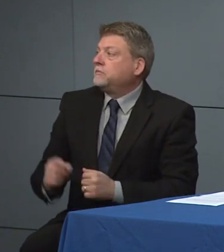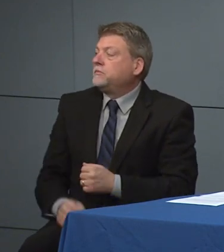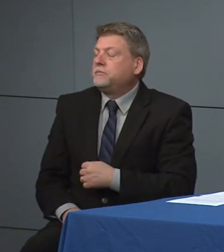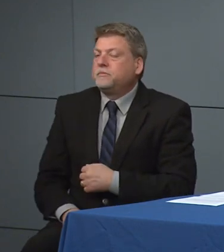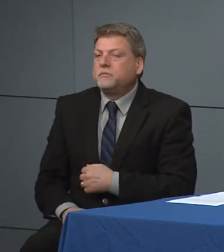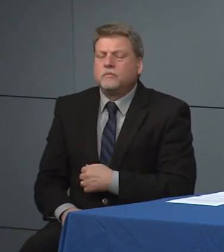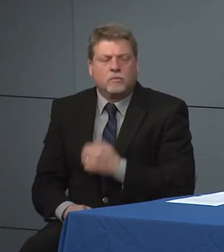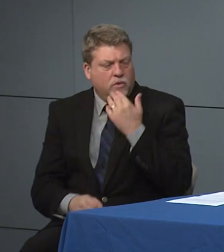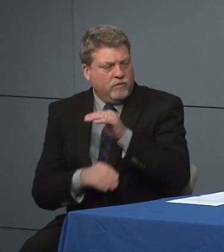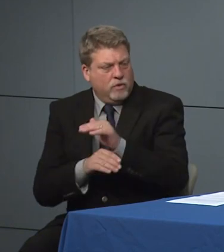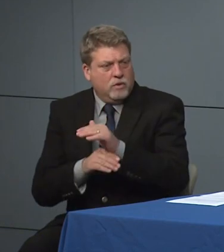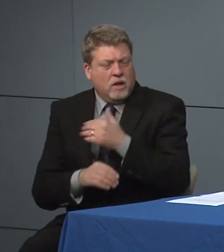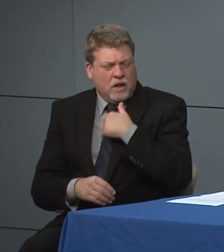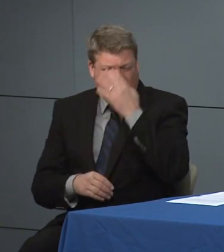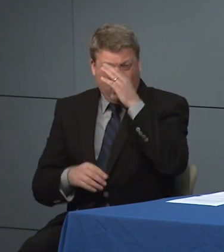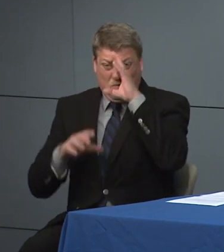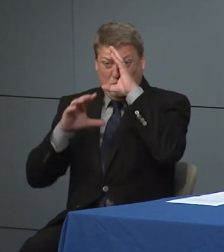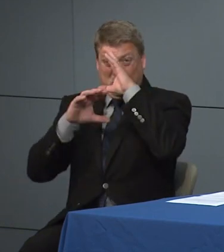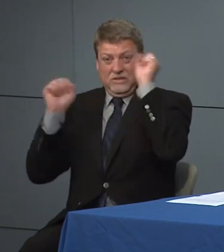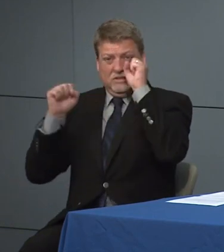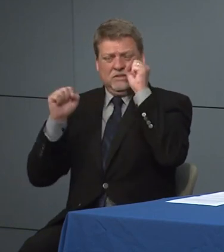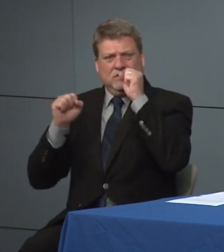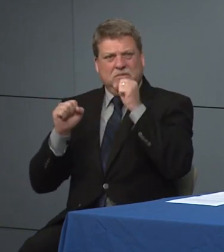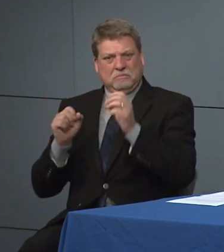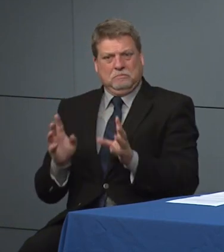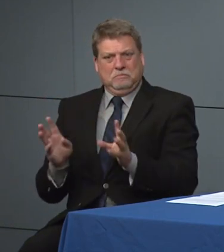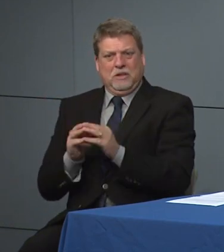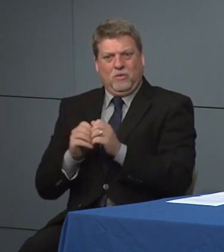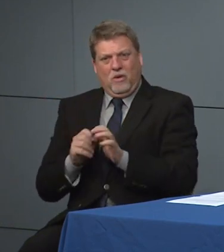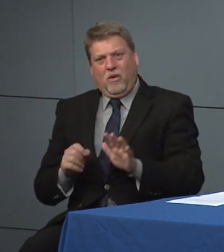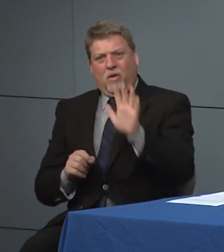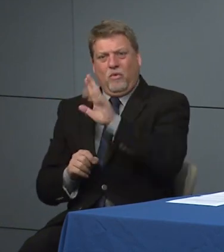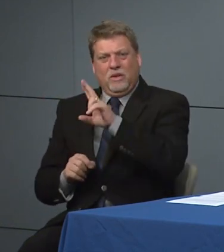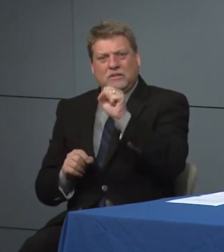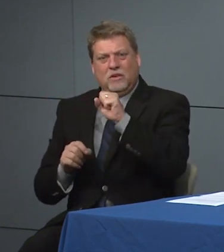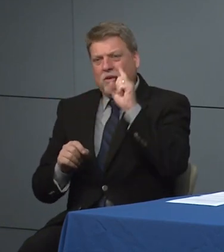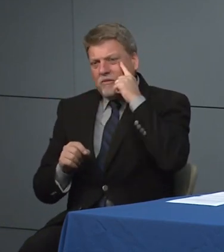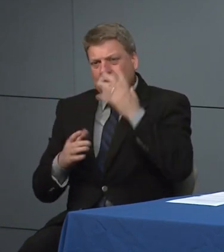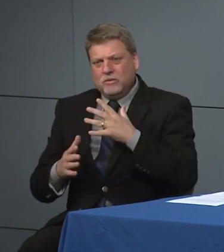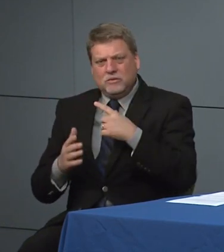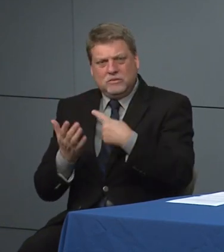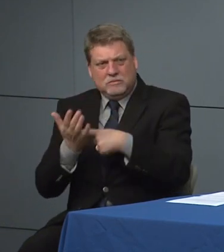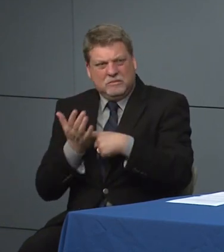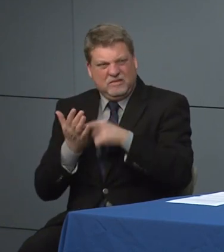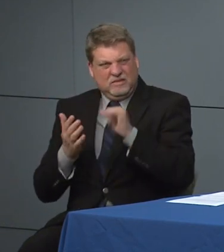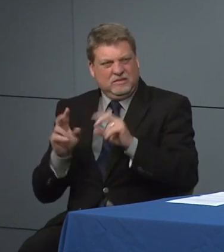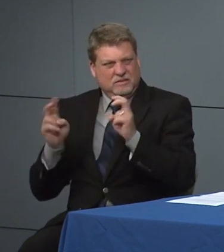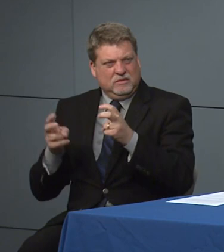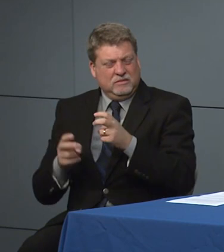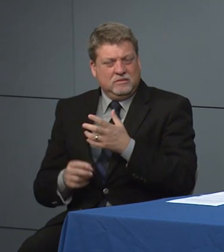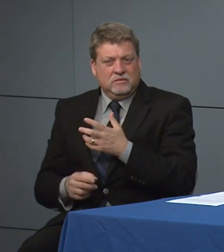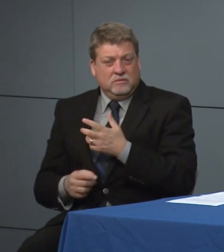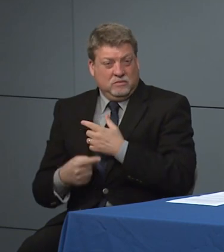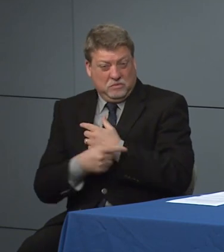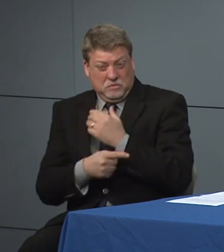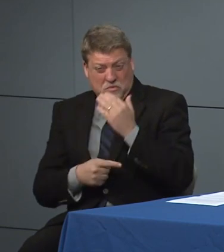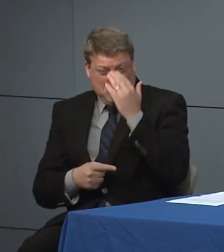Buenas tardes. Yo sé que el presidente de EE hablado con el gobernador esta mañana cerca de esta situación de continuamente